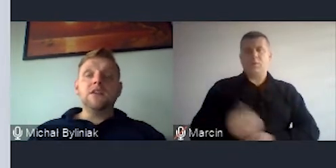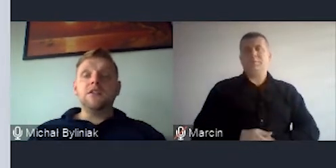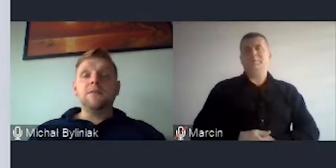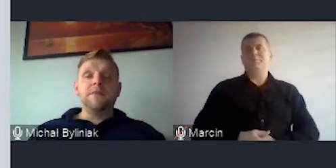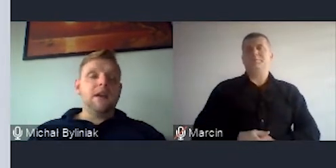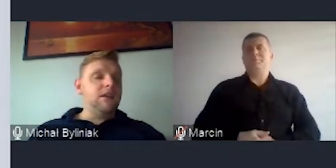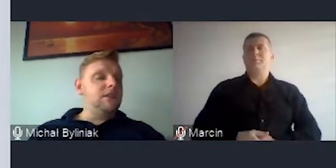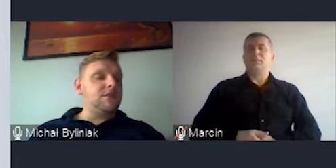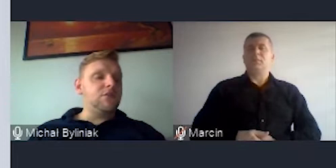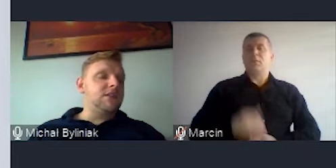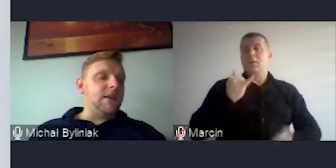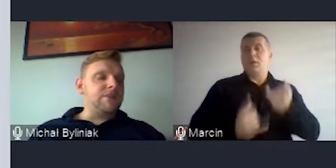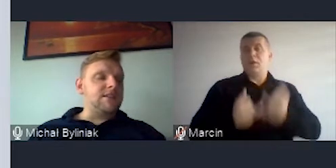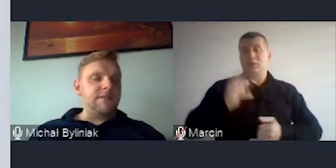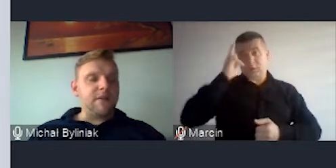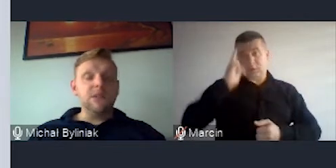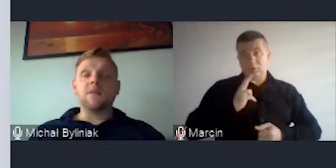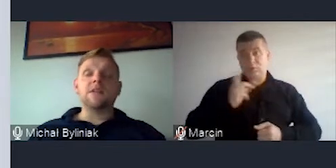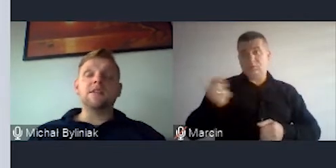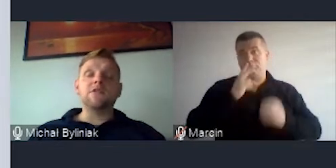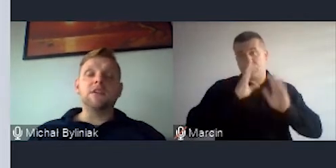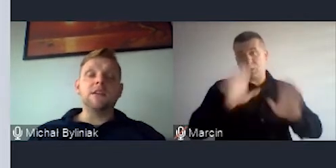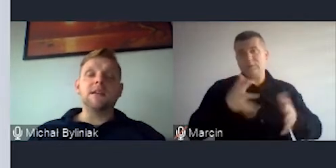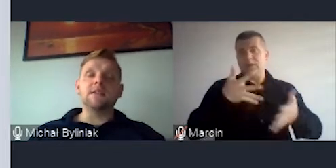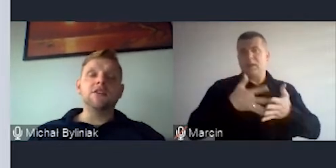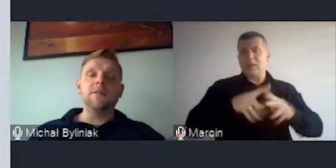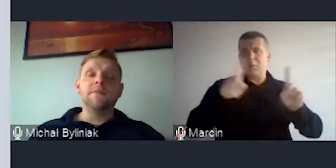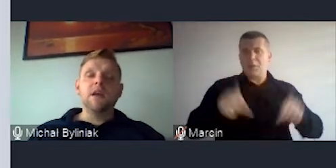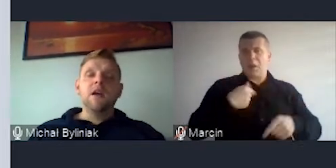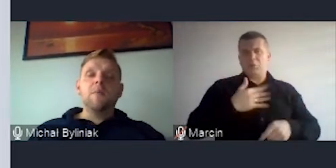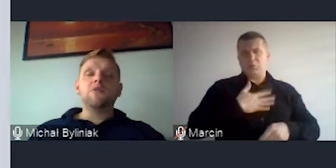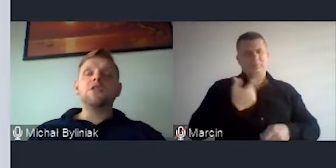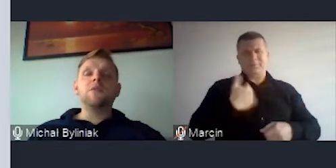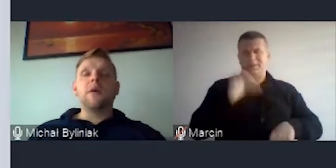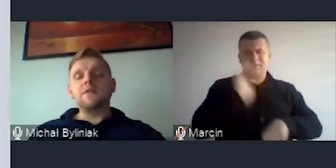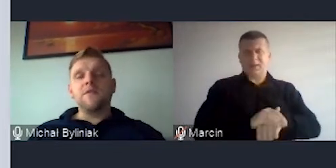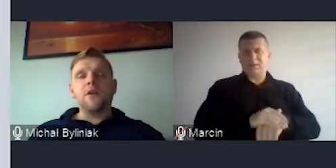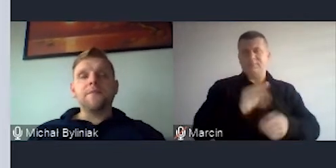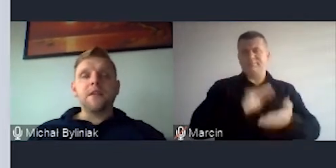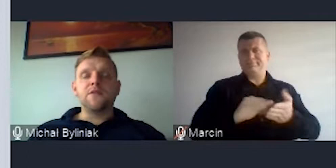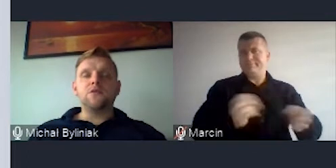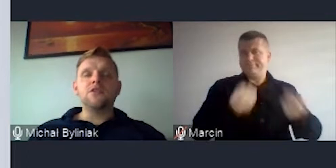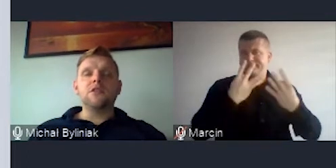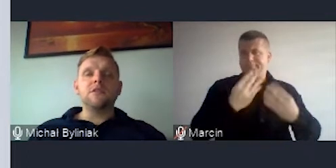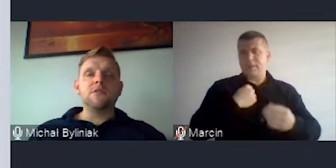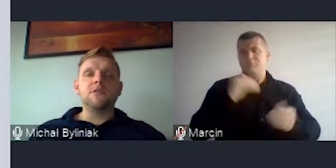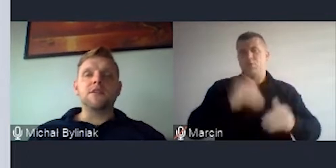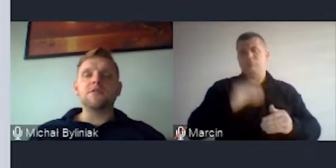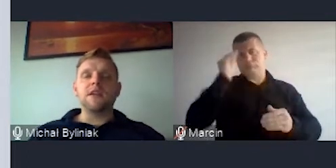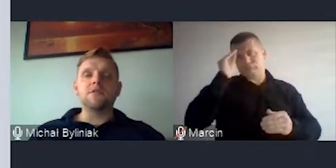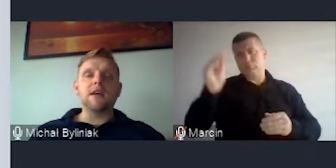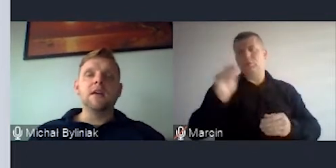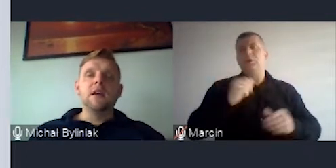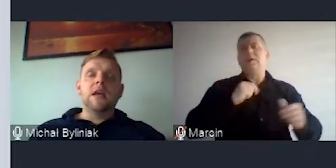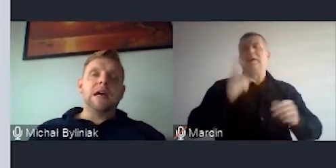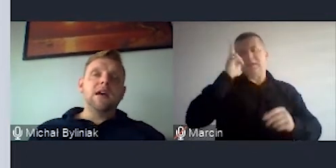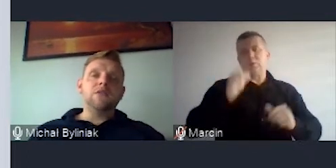Jeśli instytucja przedstawi wam interpretację a wy się nie zgadzacie, możecie Państwo zwrócić się do instytucji zarządzającej